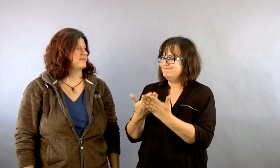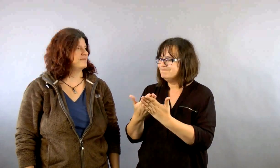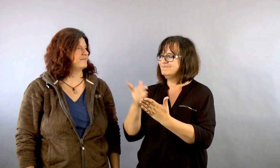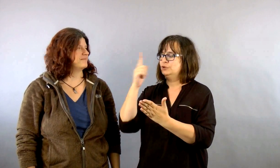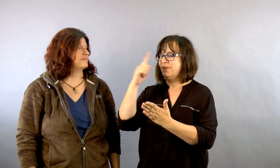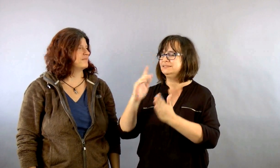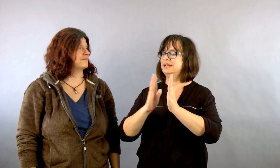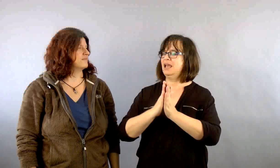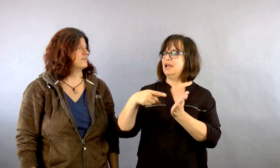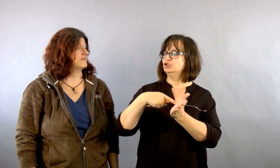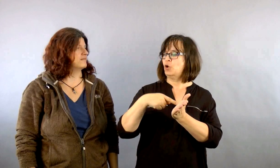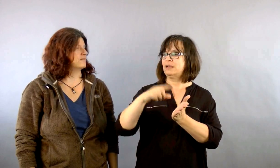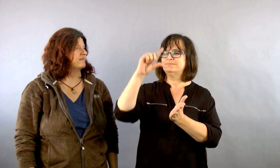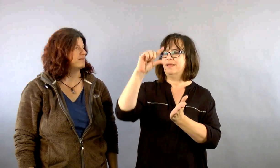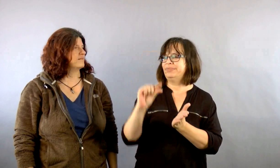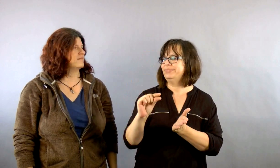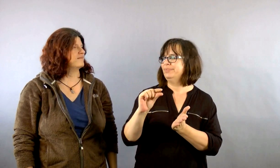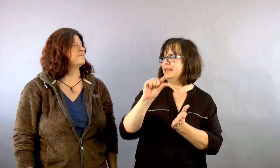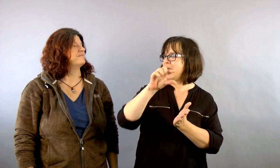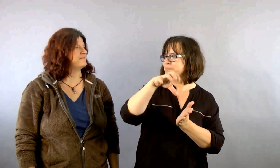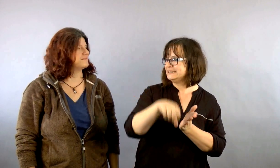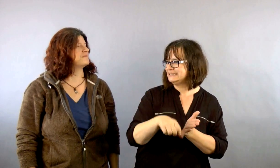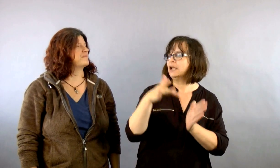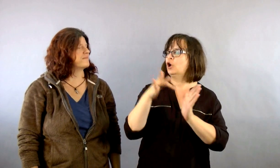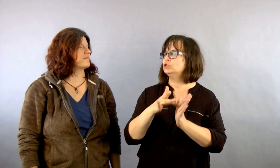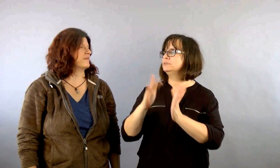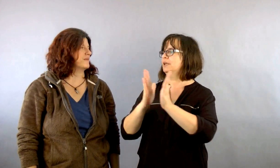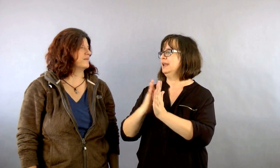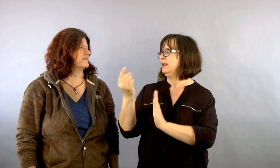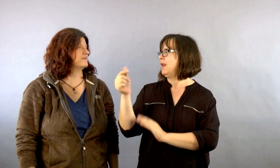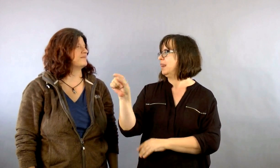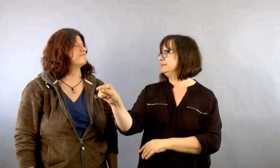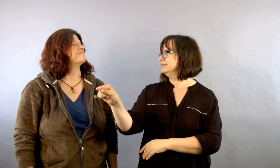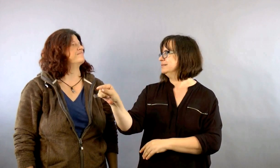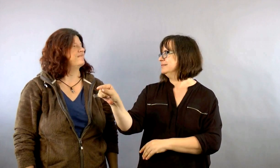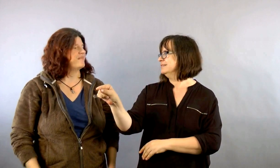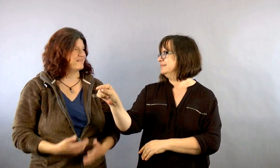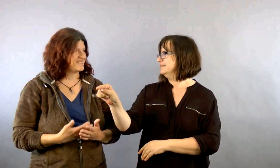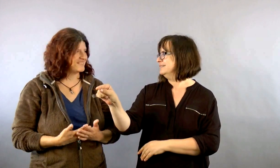Bei uns ist nämlich die Kirchensteuer niedriger, dafür gibt es das Kirchgeld.